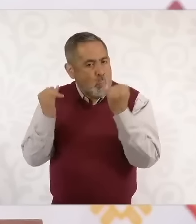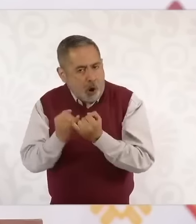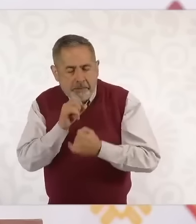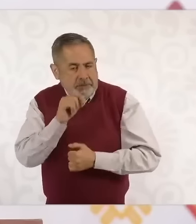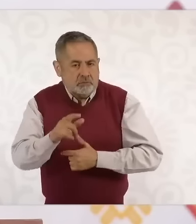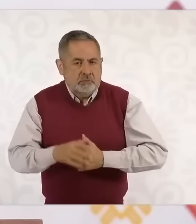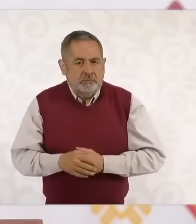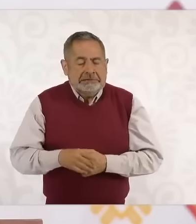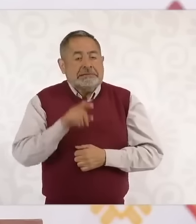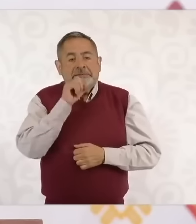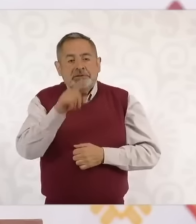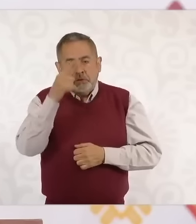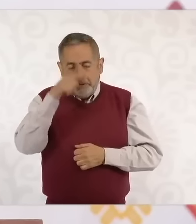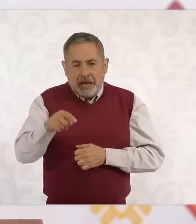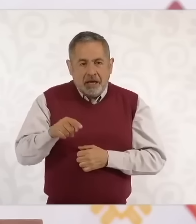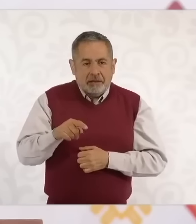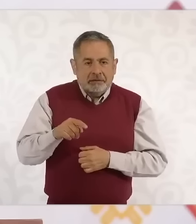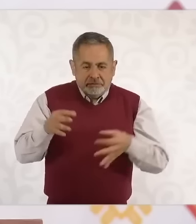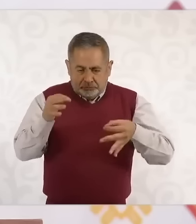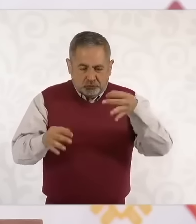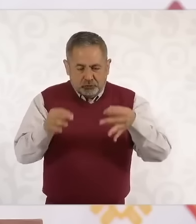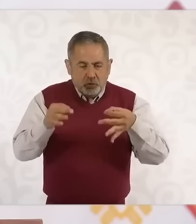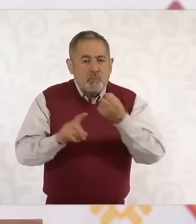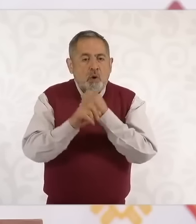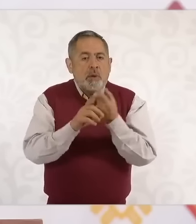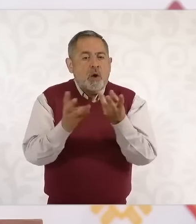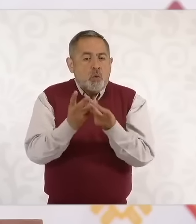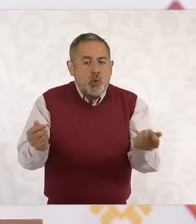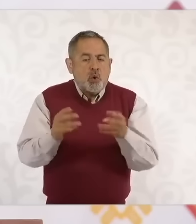de solución de controles para nosotros es extraordinar importante porque si no quiere